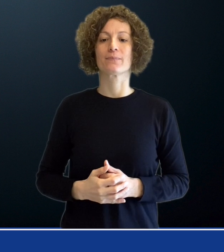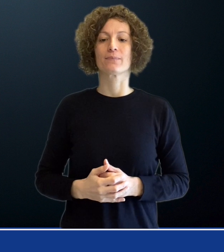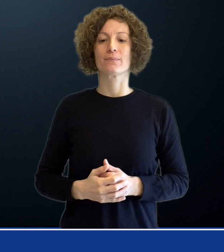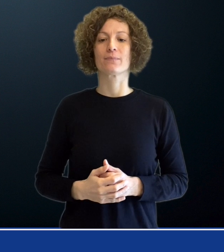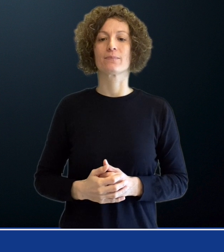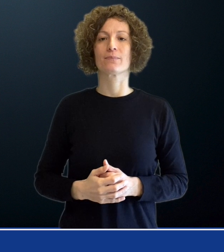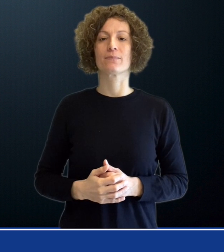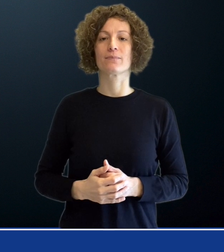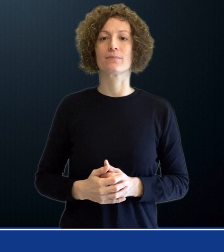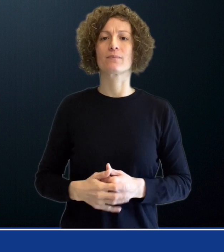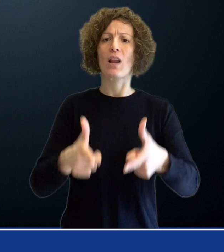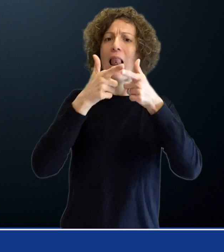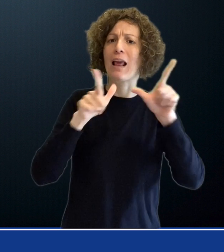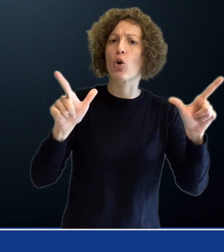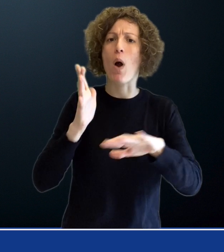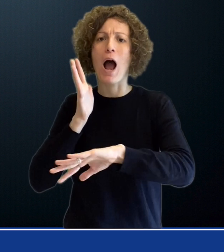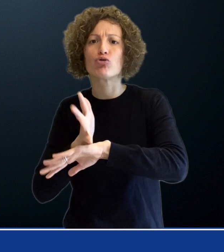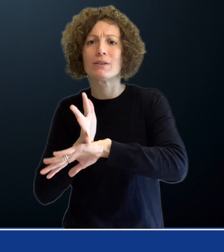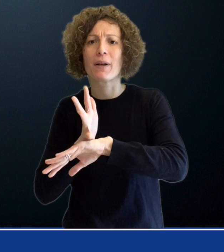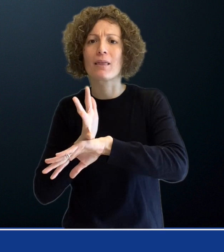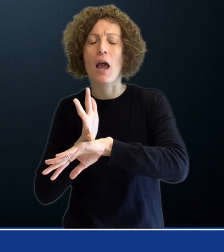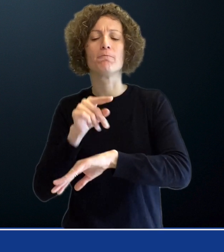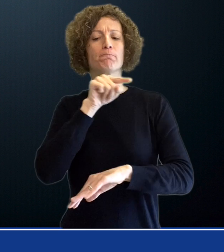Lingue e accessibilità